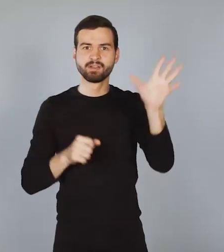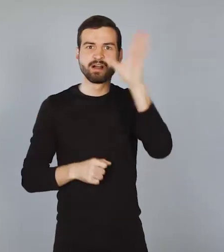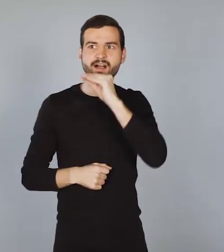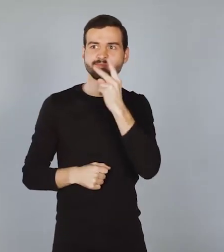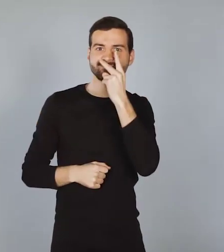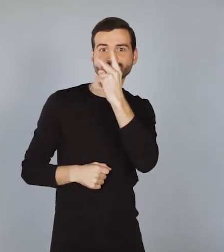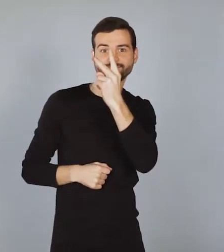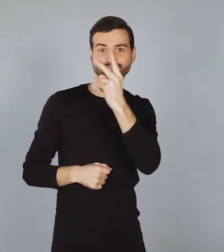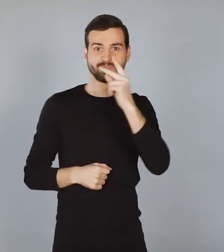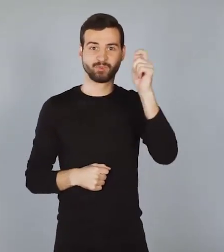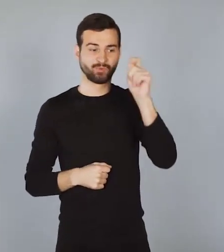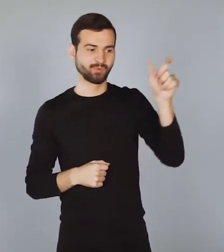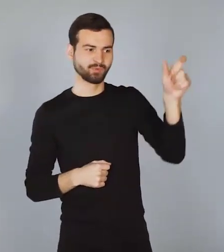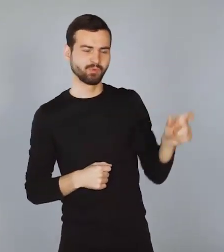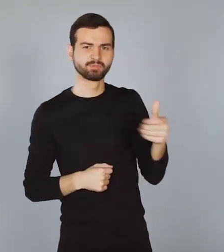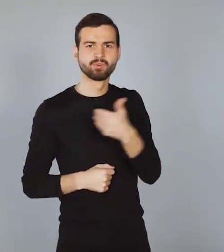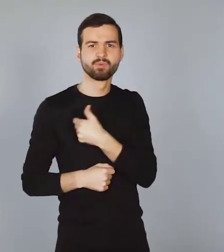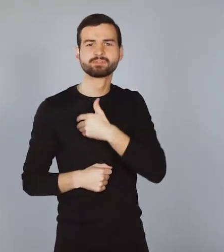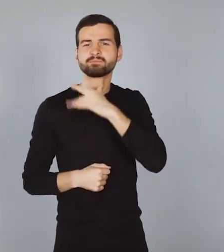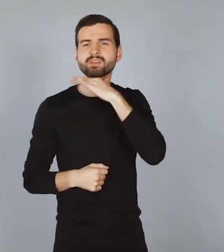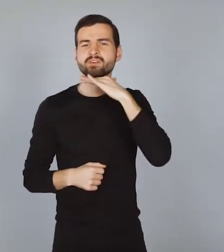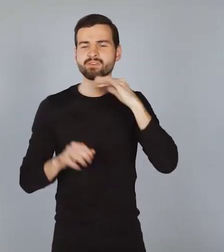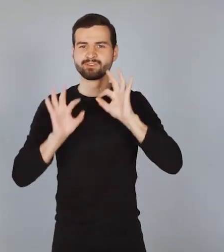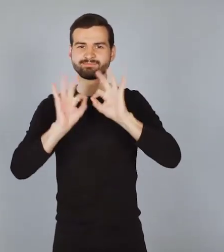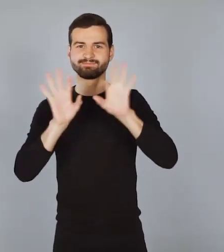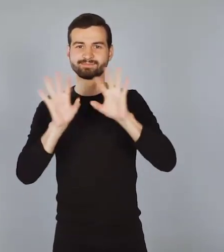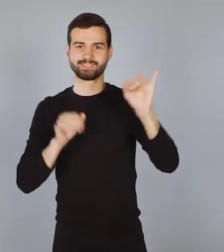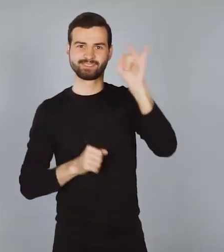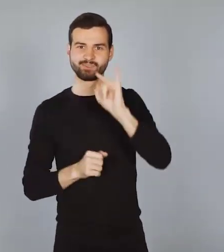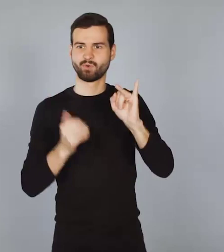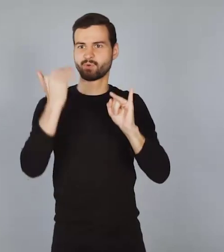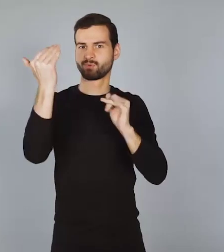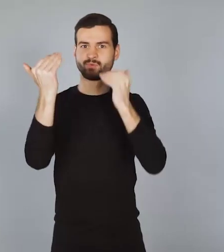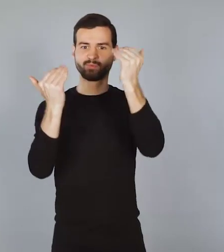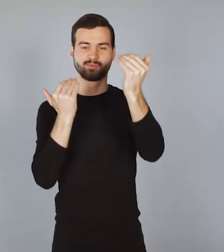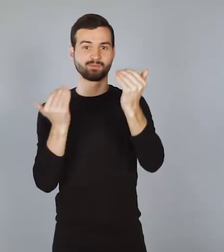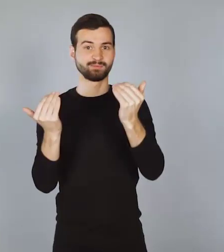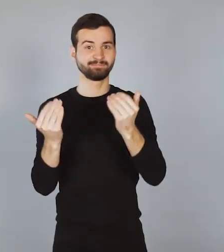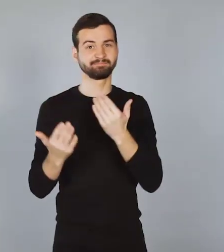то видим, что художник рассказал нам много отдельных историй.